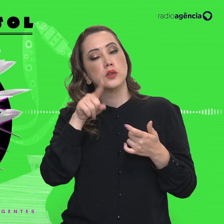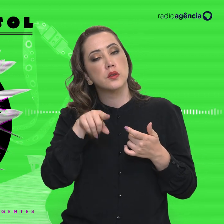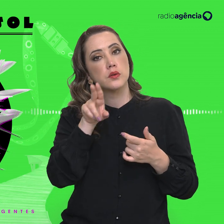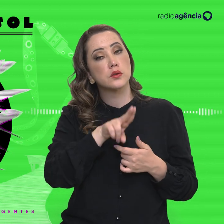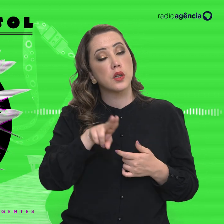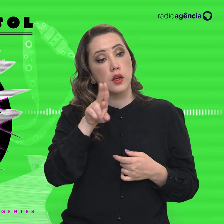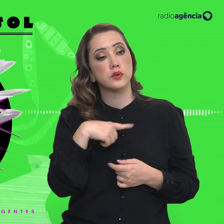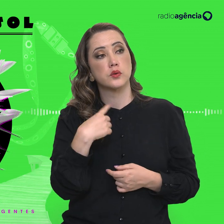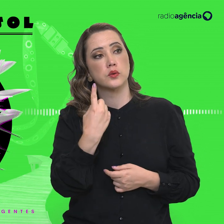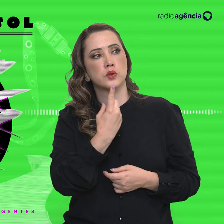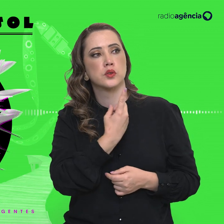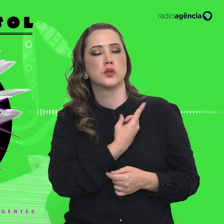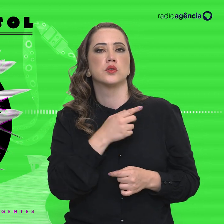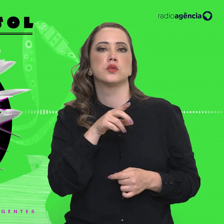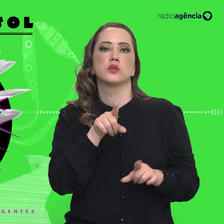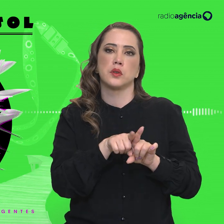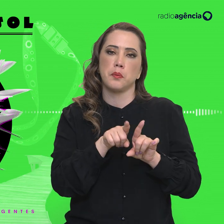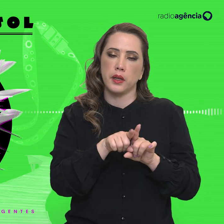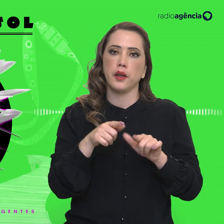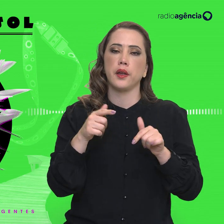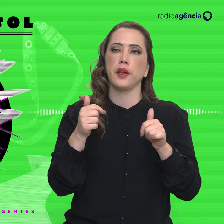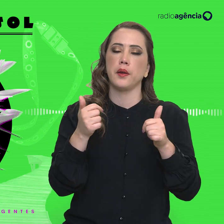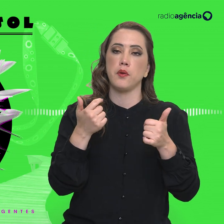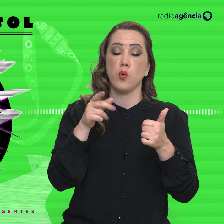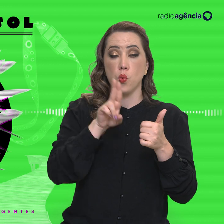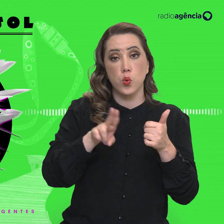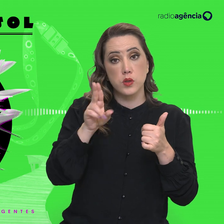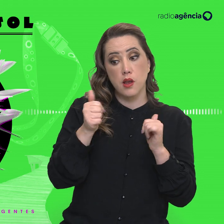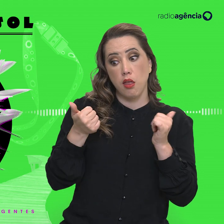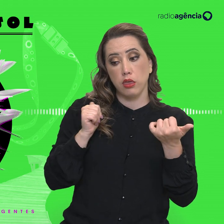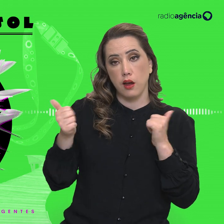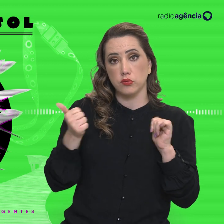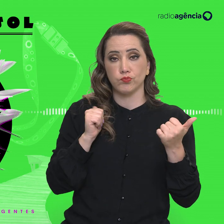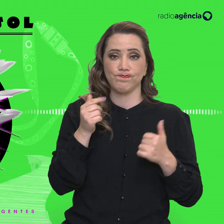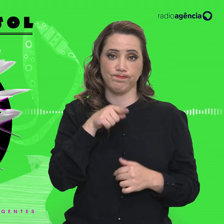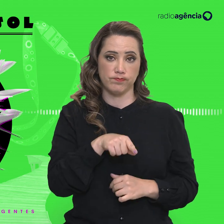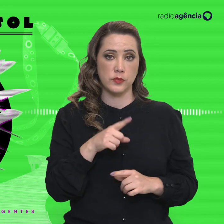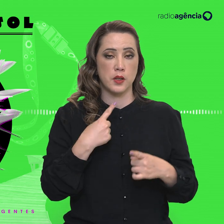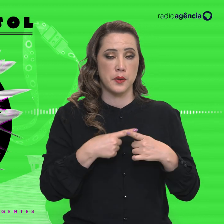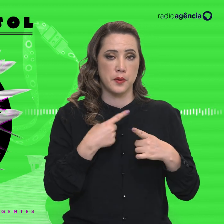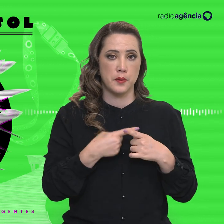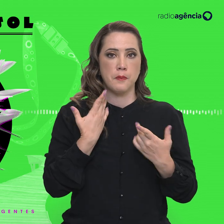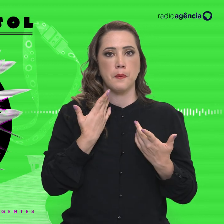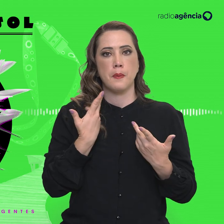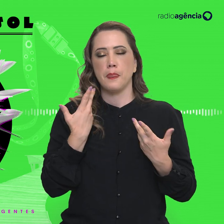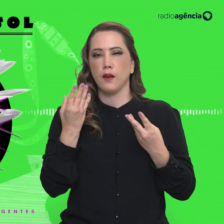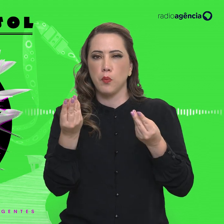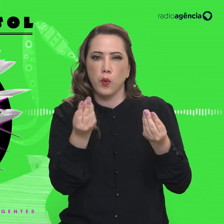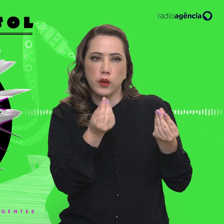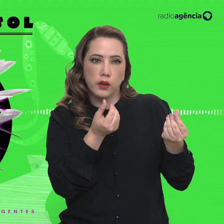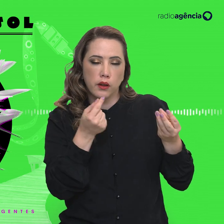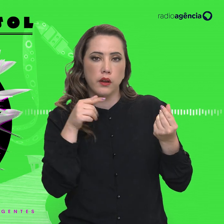que a gente usa também para atuar. Porque eu já estou acostumado a emular emoções e comportamentos dos outros.